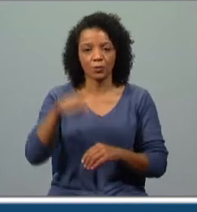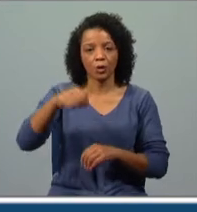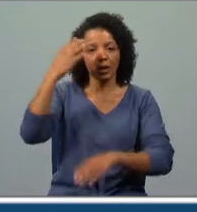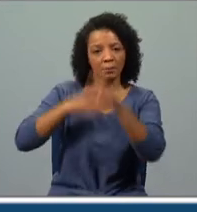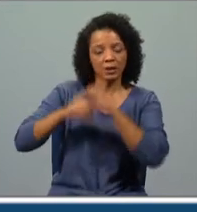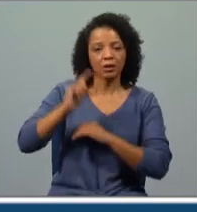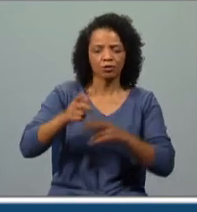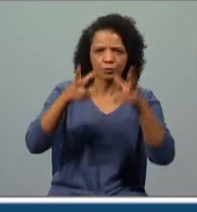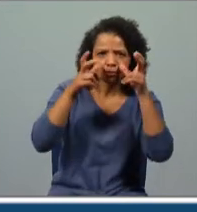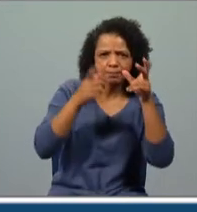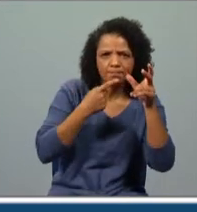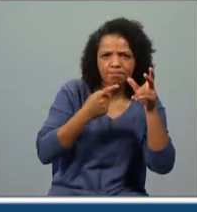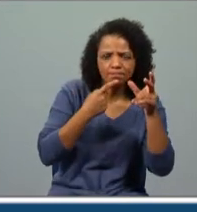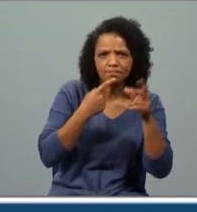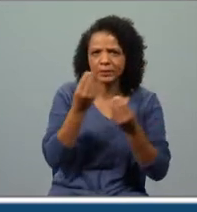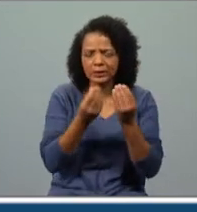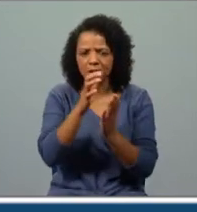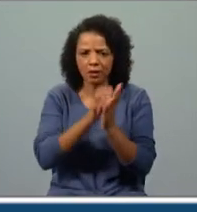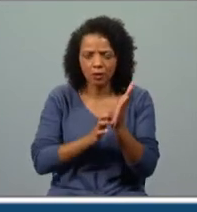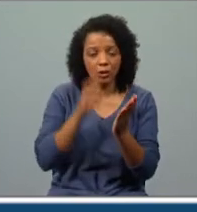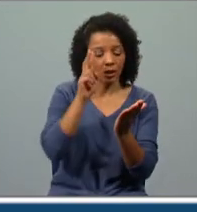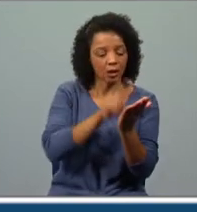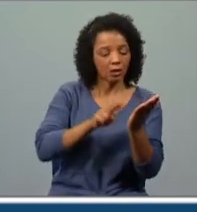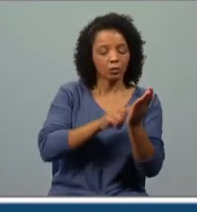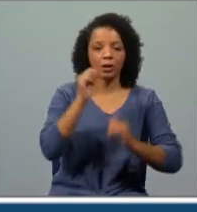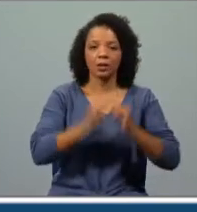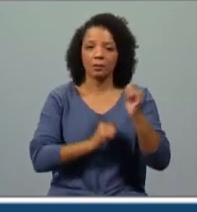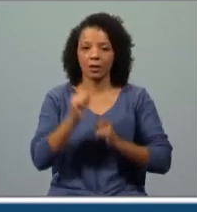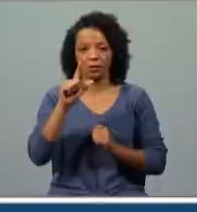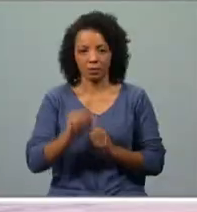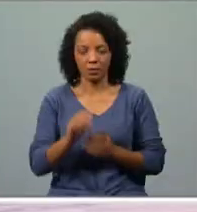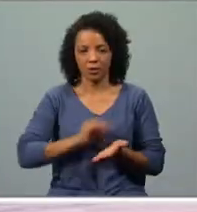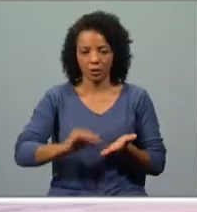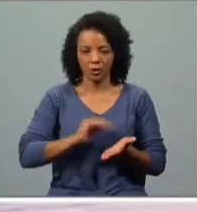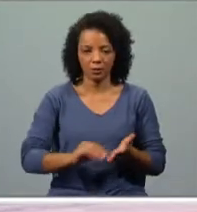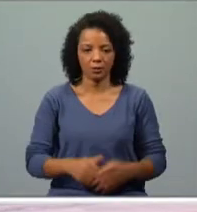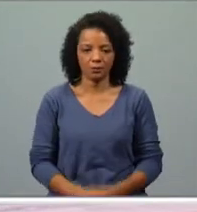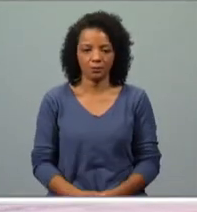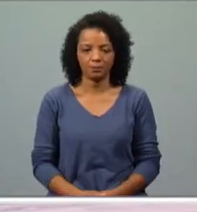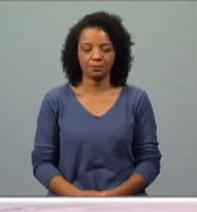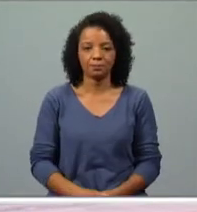bloco são a realidade e ficção literária leitura gramática e a escrita Maria 塊是現實和文學小說語法閱讀和寫作瑪麗亞